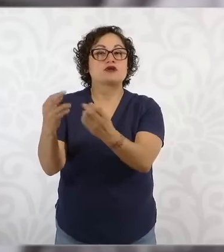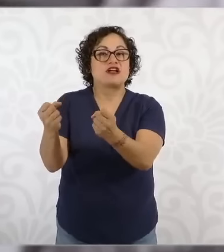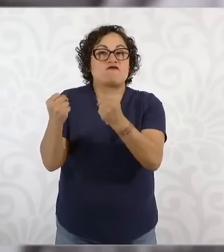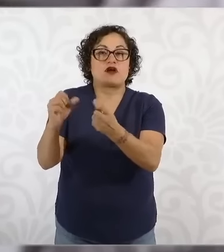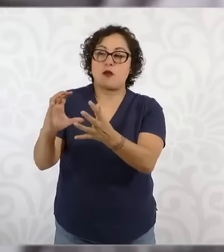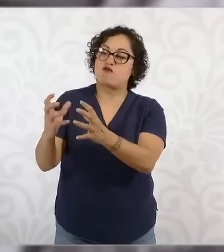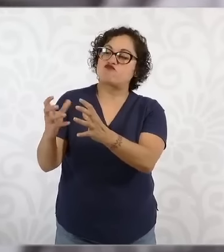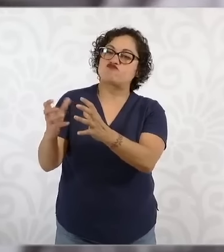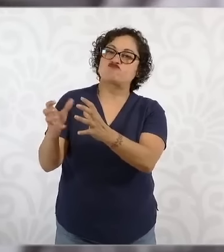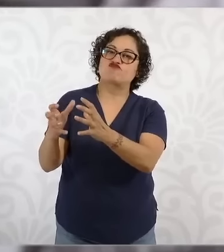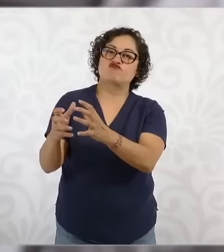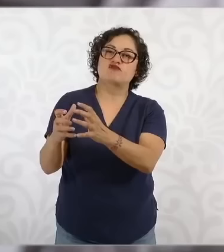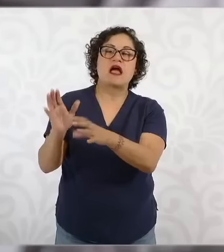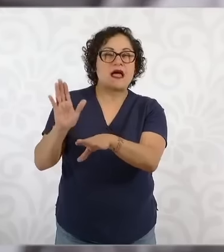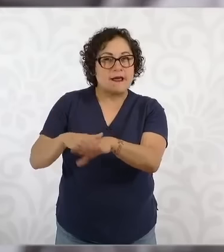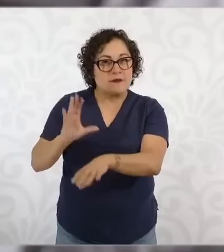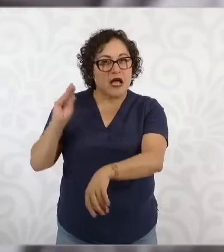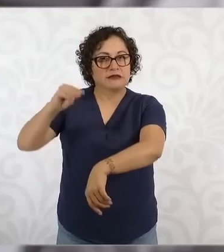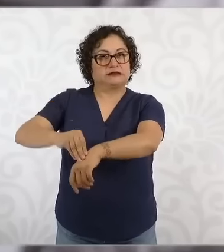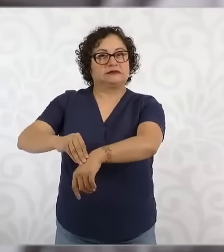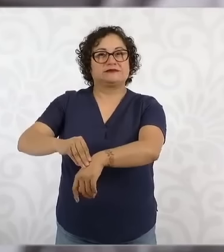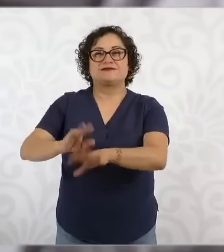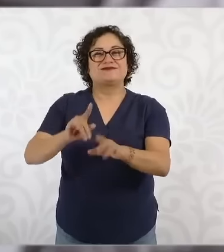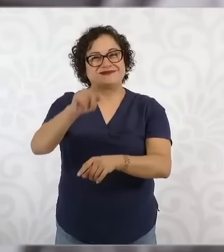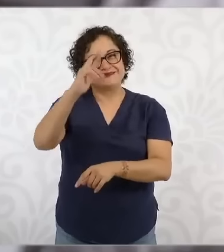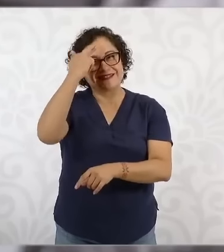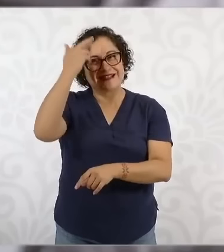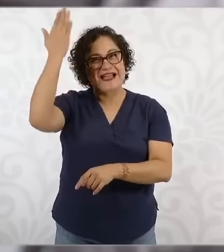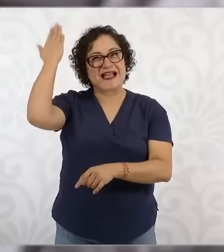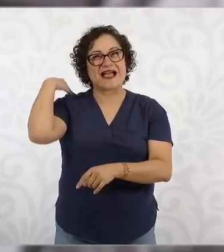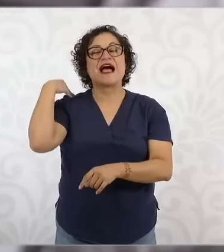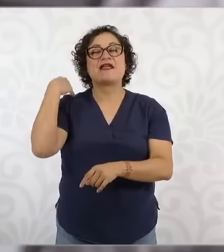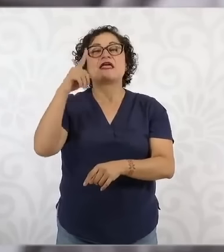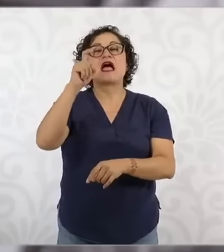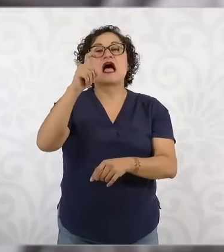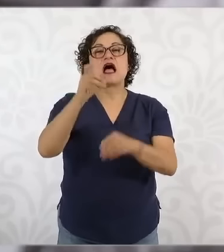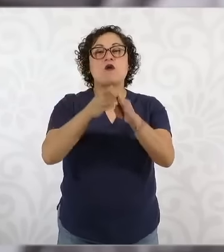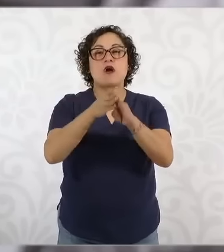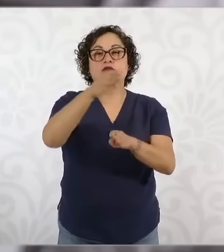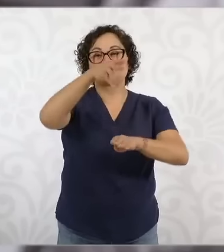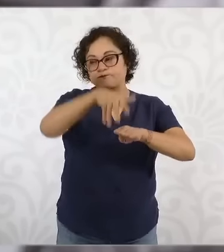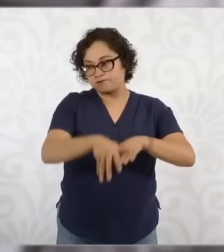acciones adicionales cuando inundabas una presa o inundabas las la zona para poder habilitarla.